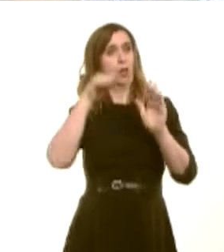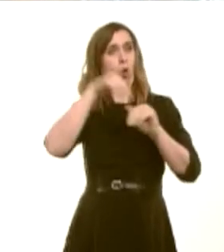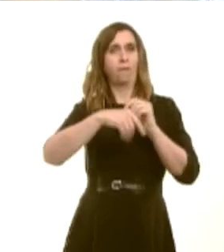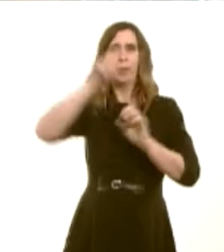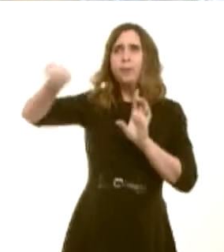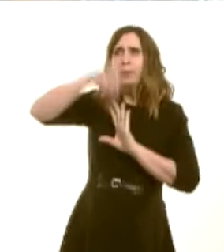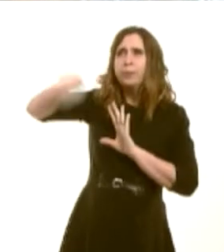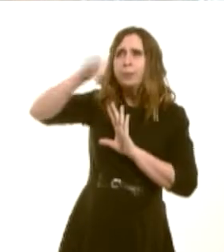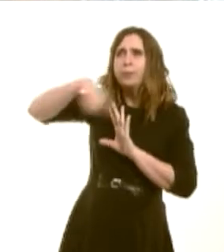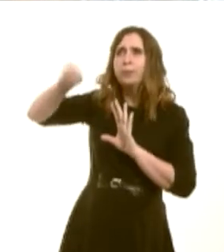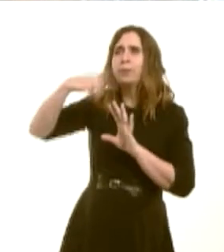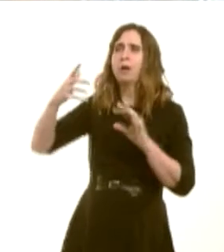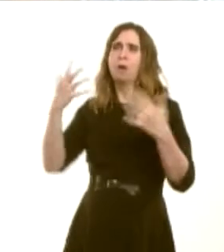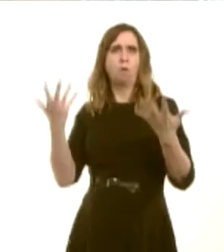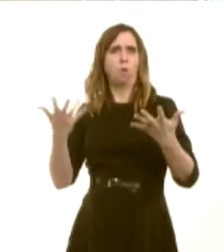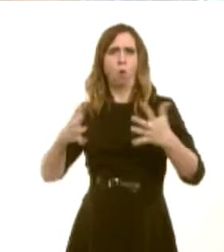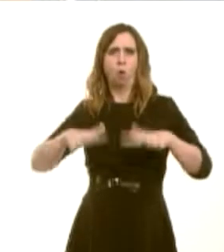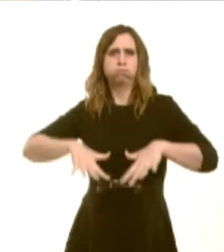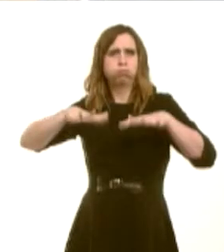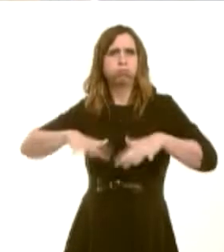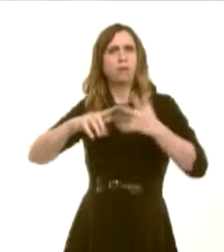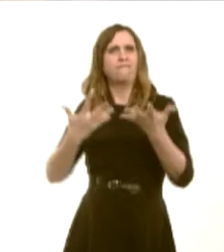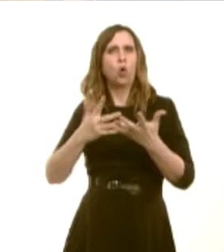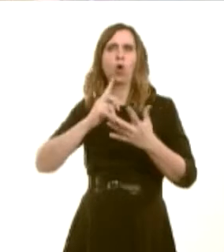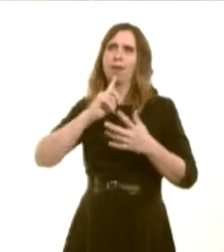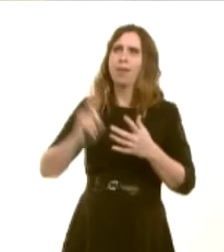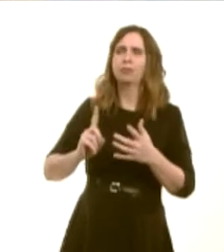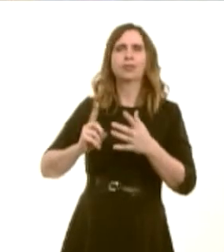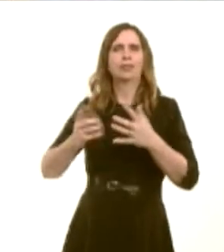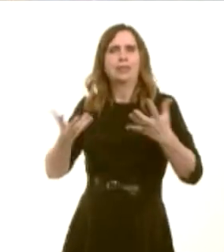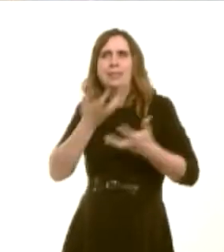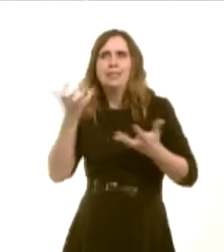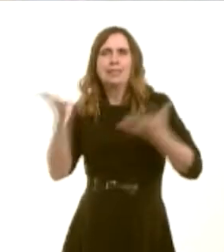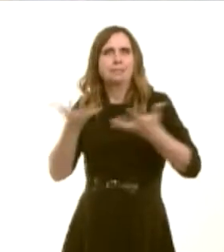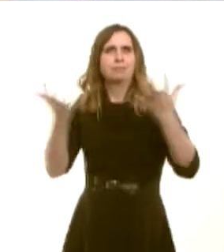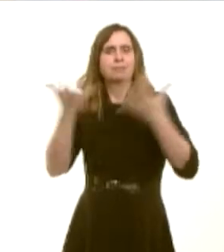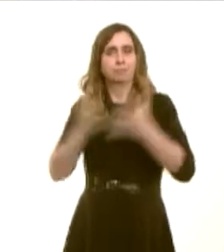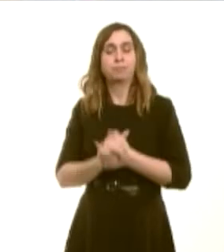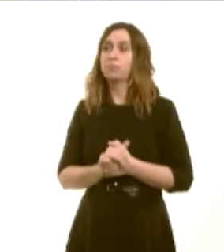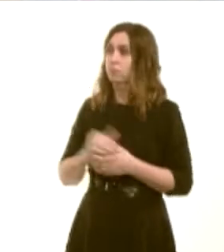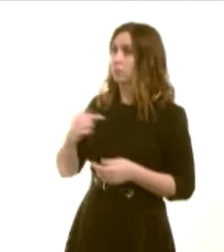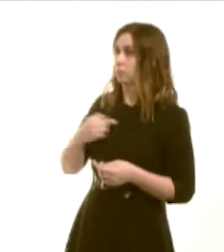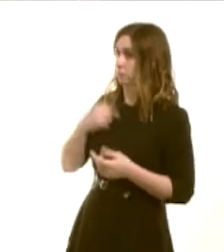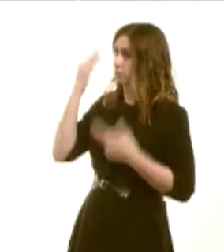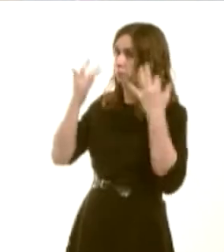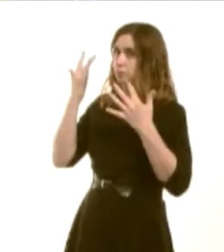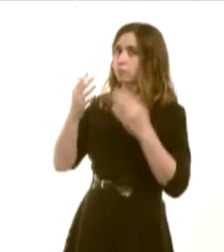Carwyn Jones: We are committed to promoting and supporting renewable energy projects and maximising their economic and environmental benefits to Wales.